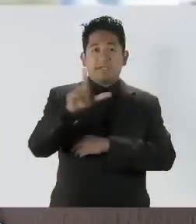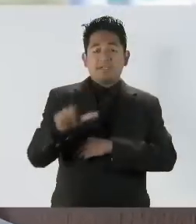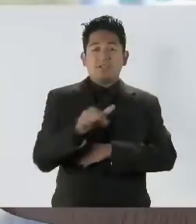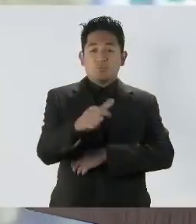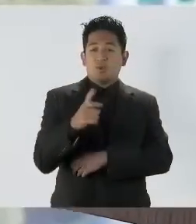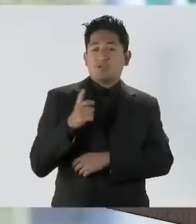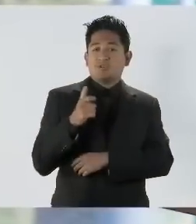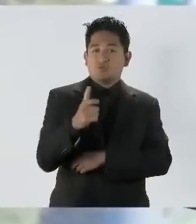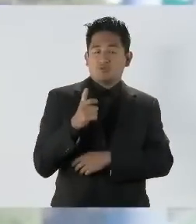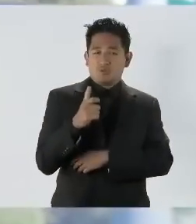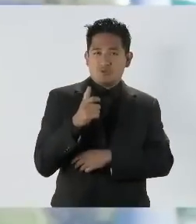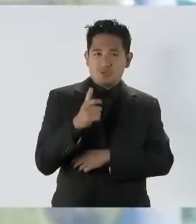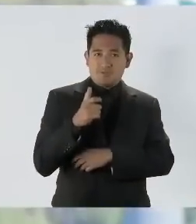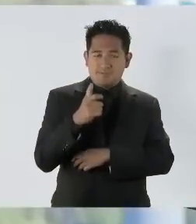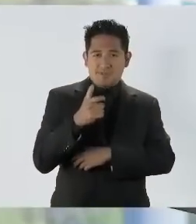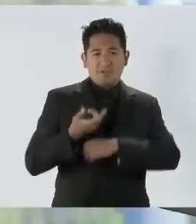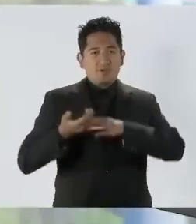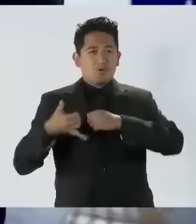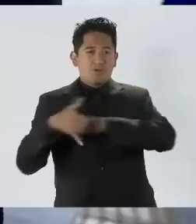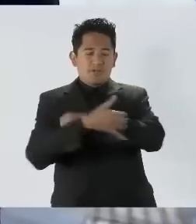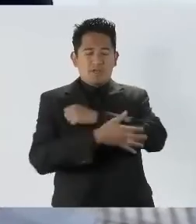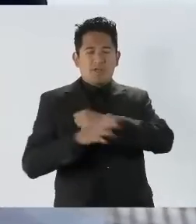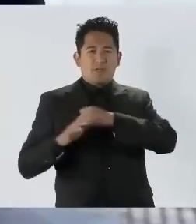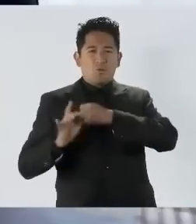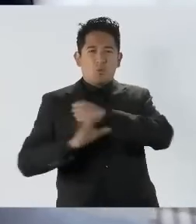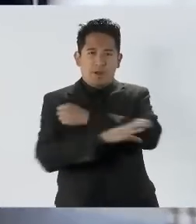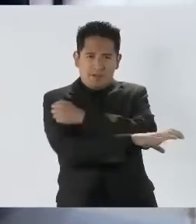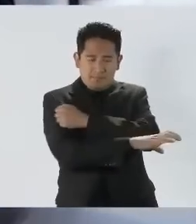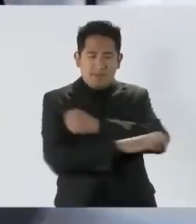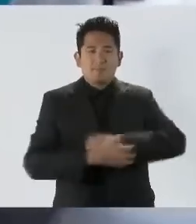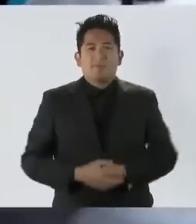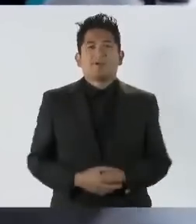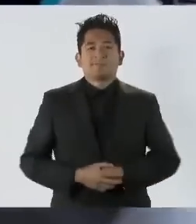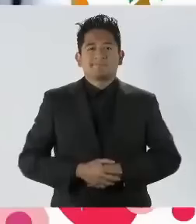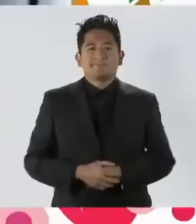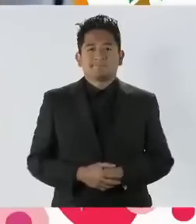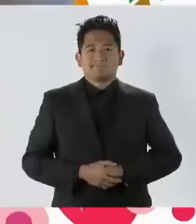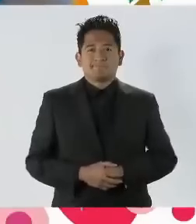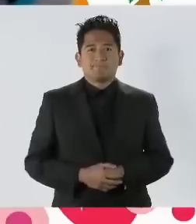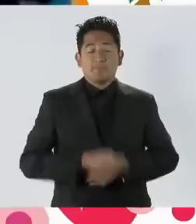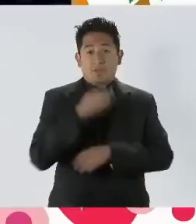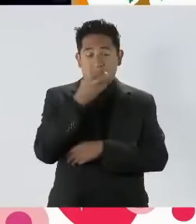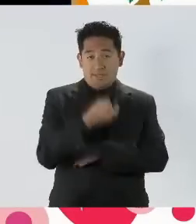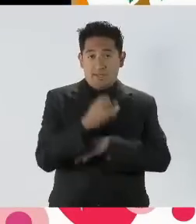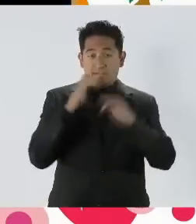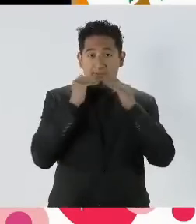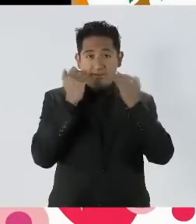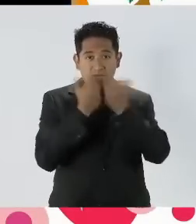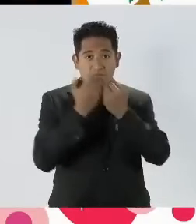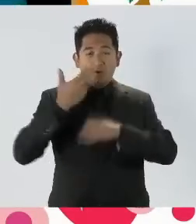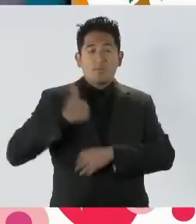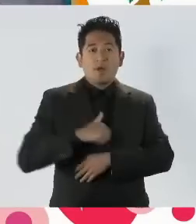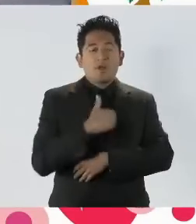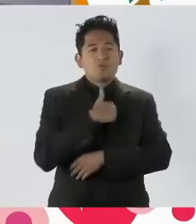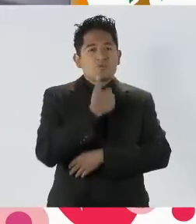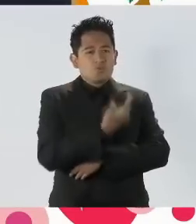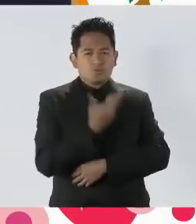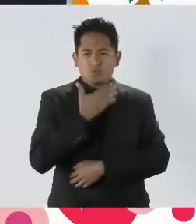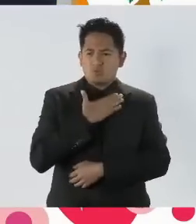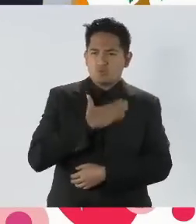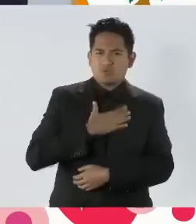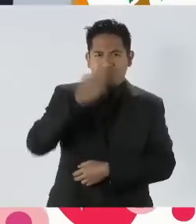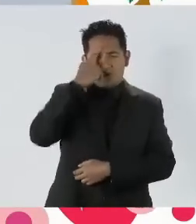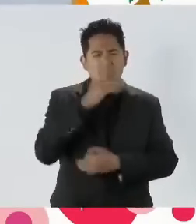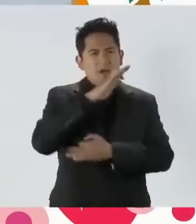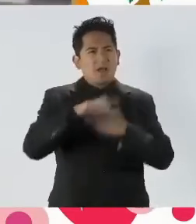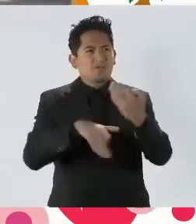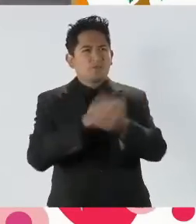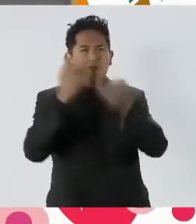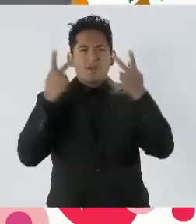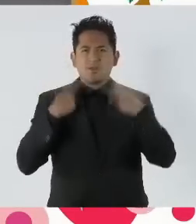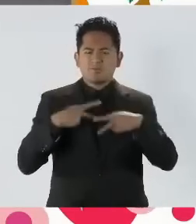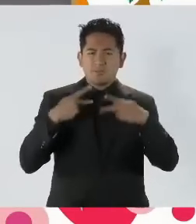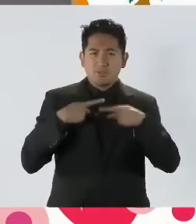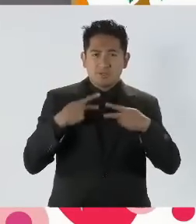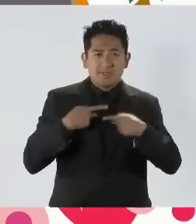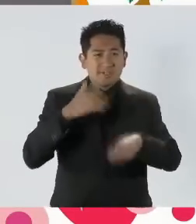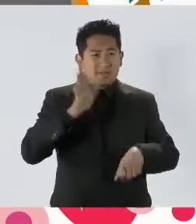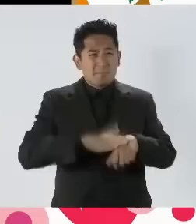Cuajimalpa con ello haremos justicia a toda las personas que destinan más de 2 horas para